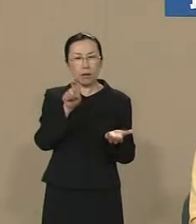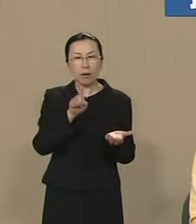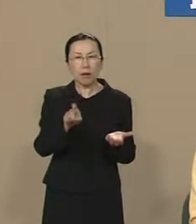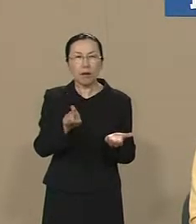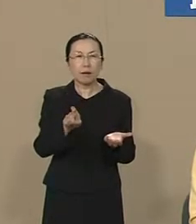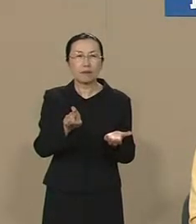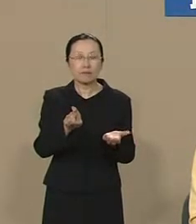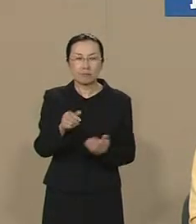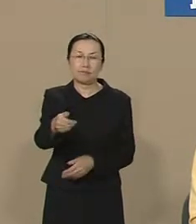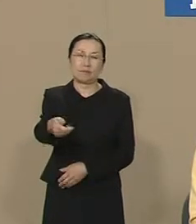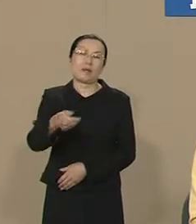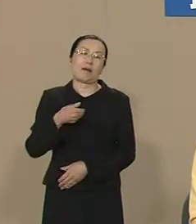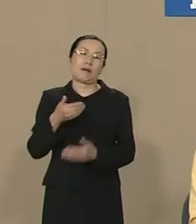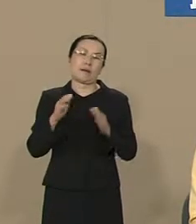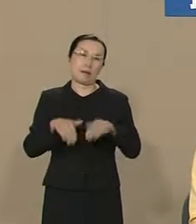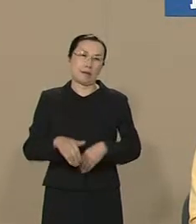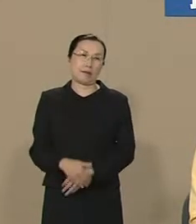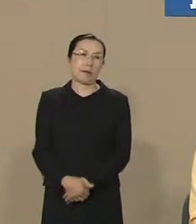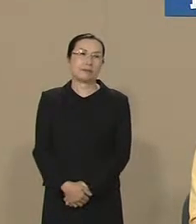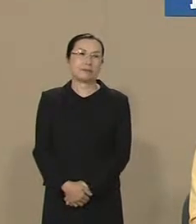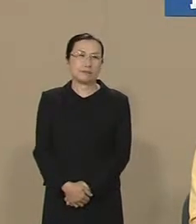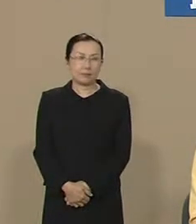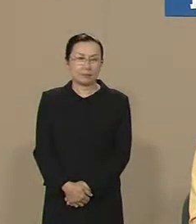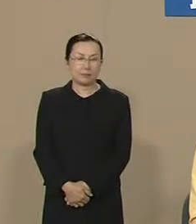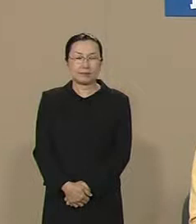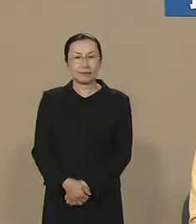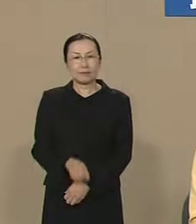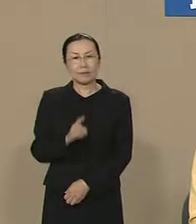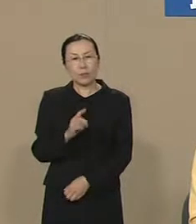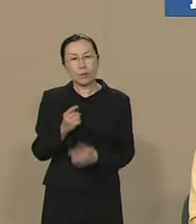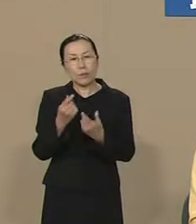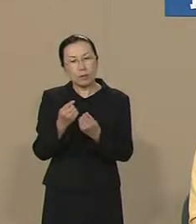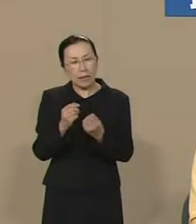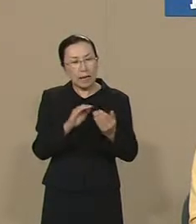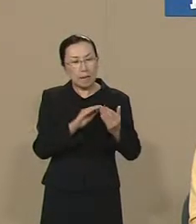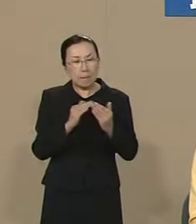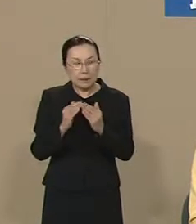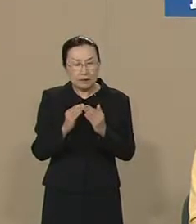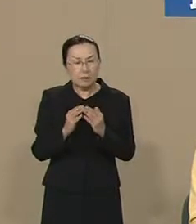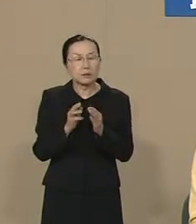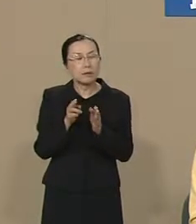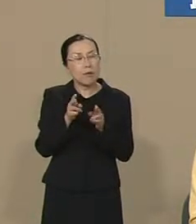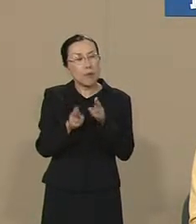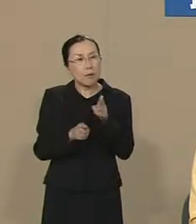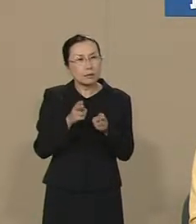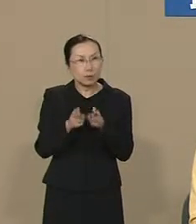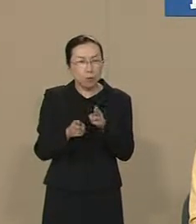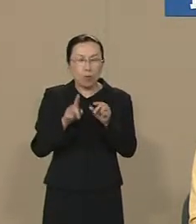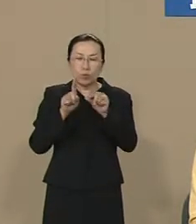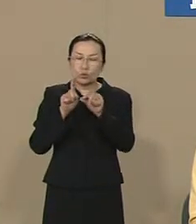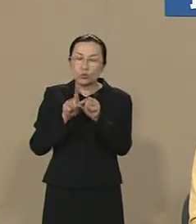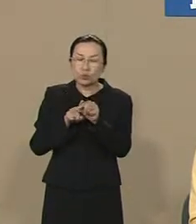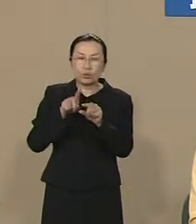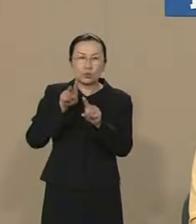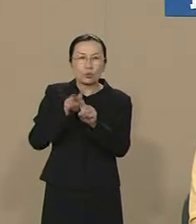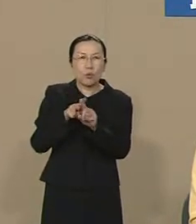聞かれましたね｡ このような町工場や零細企業､ 中小企業をしっかり支援できる